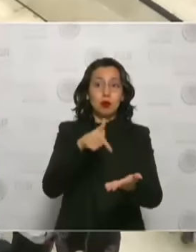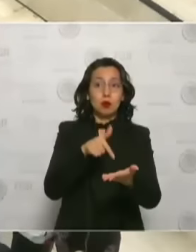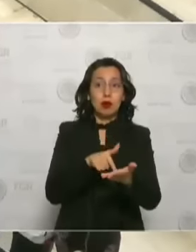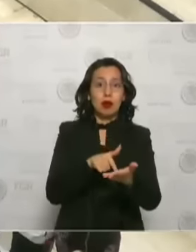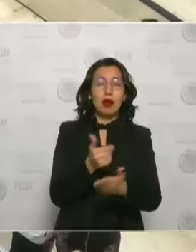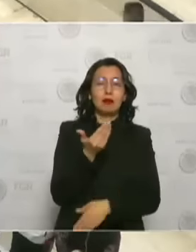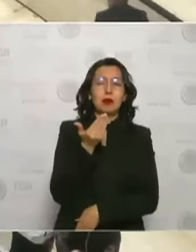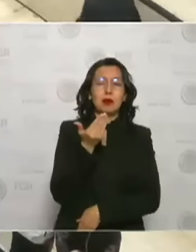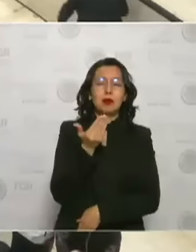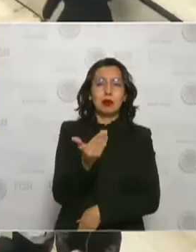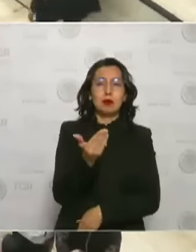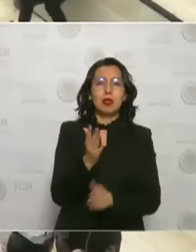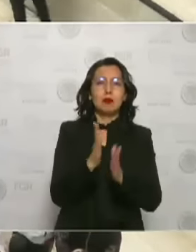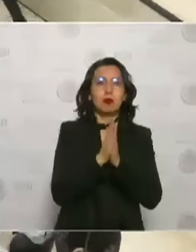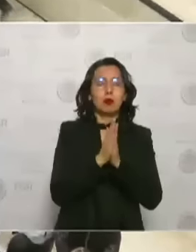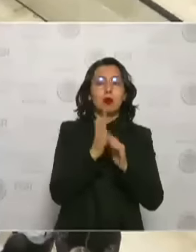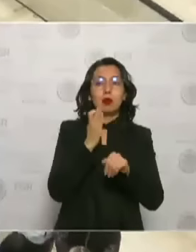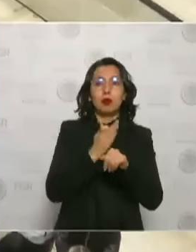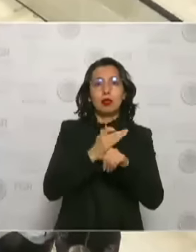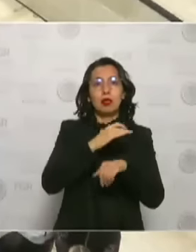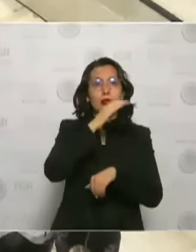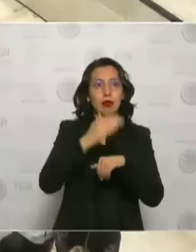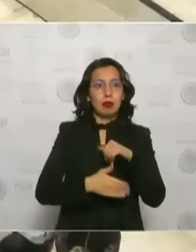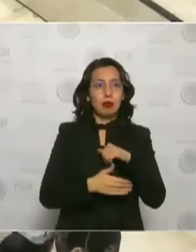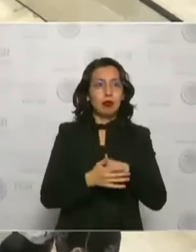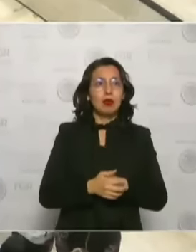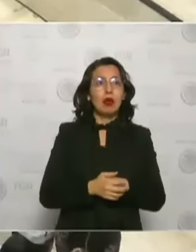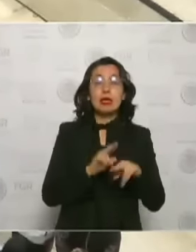les vamos a pedir al finalizar nos ayuden tomando nuevamente asiento y permanecer